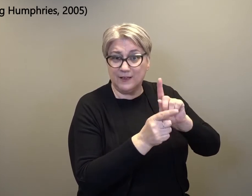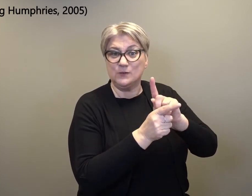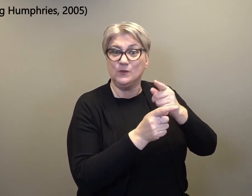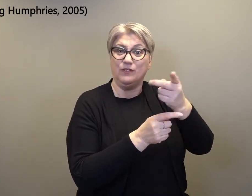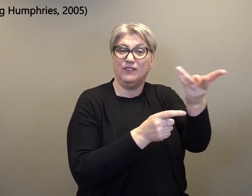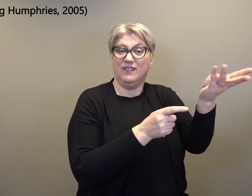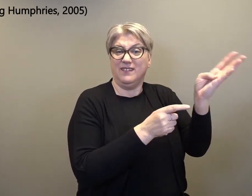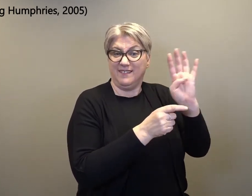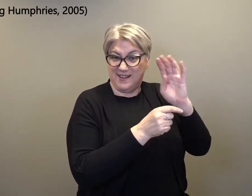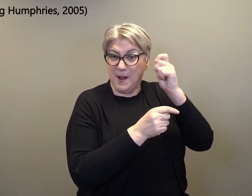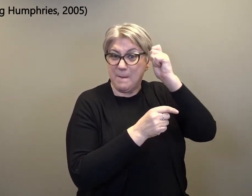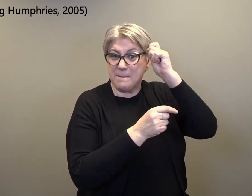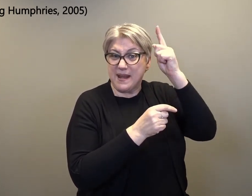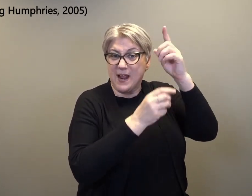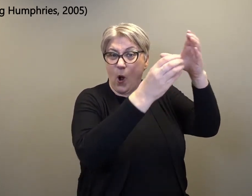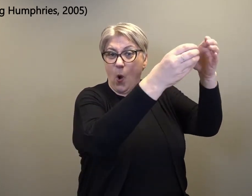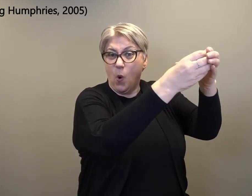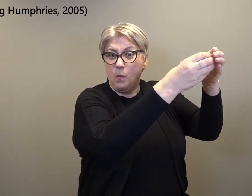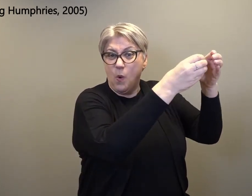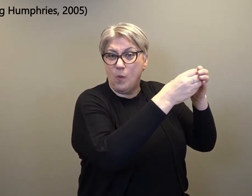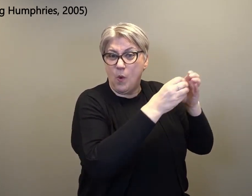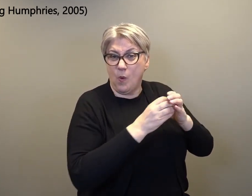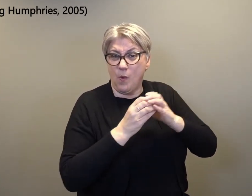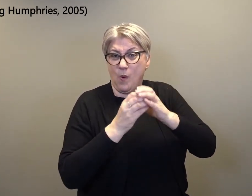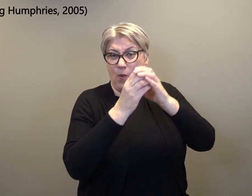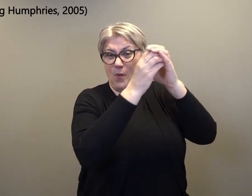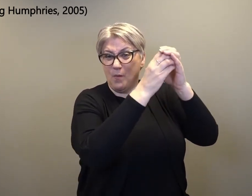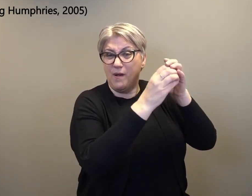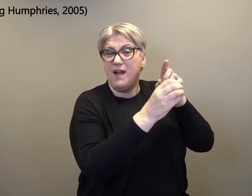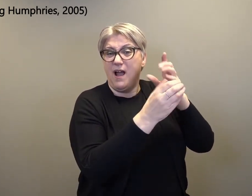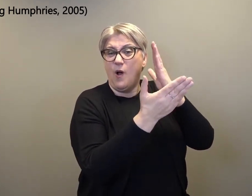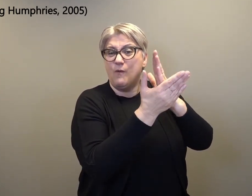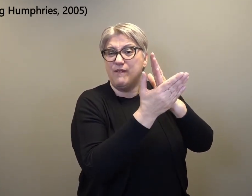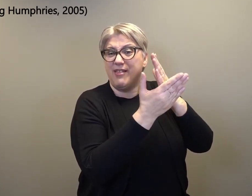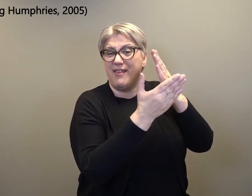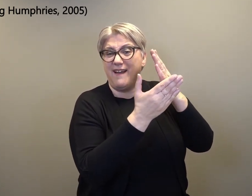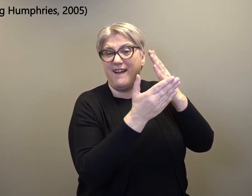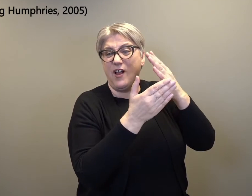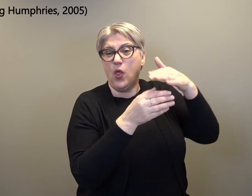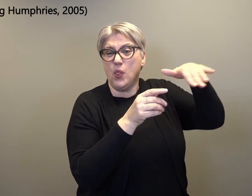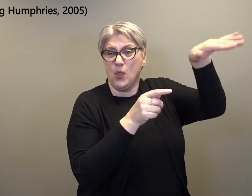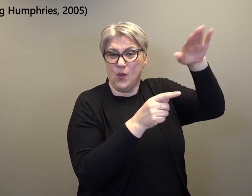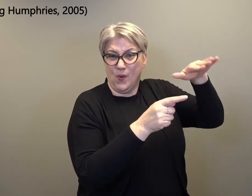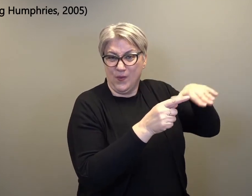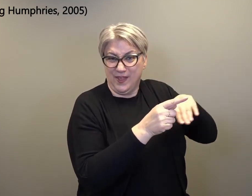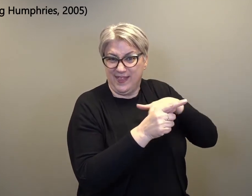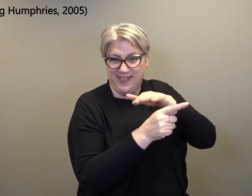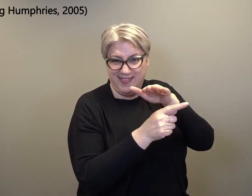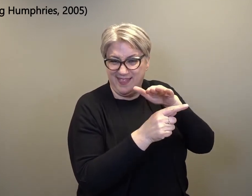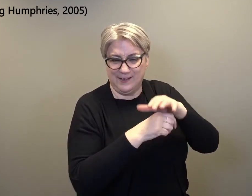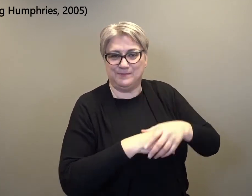eins og hinir ýmsu menningarhópar sem tengjast ákveðnum þjóðum.